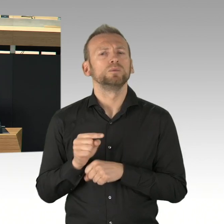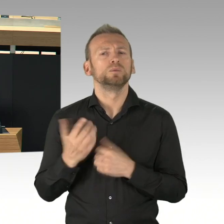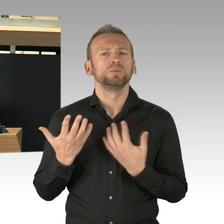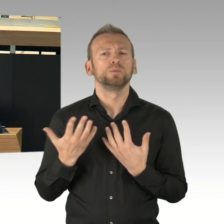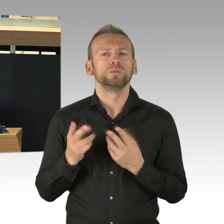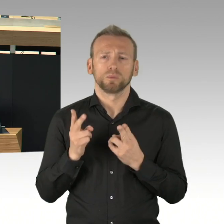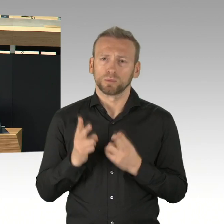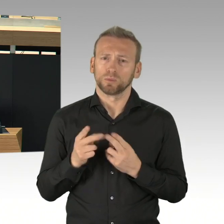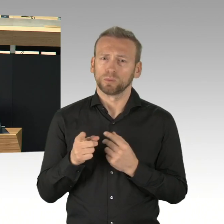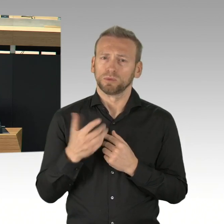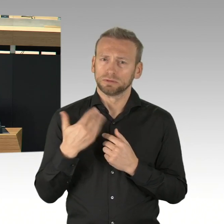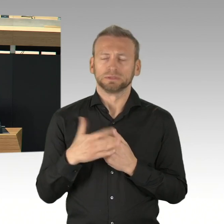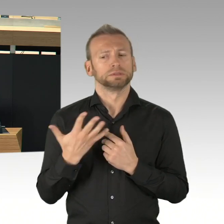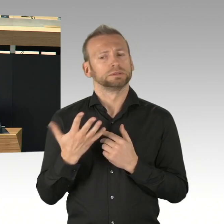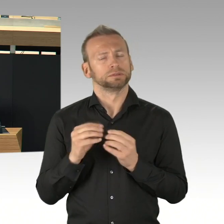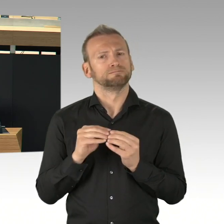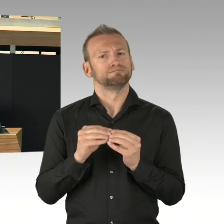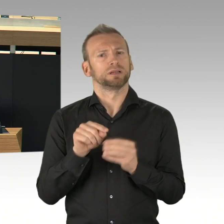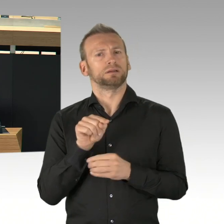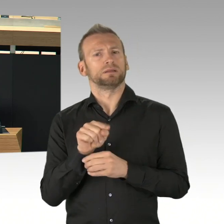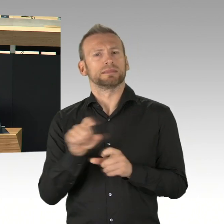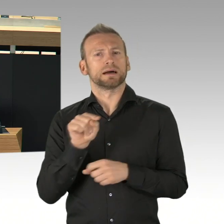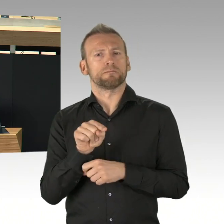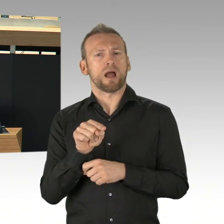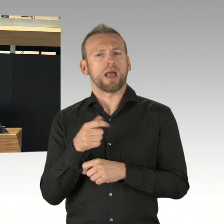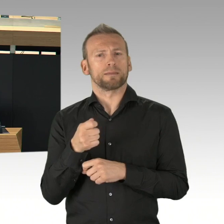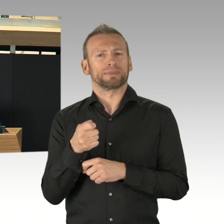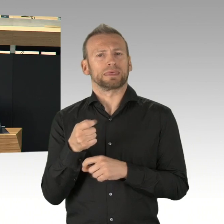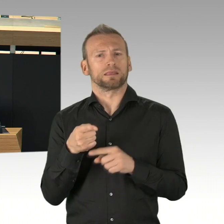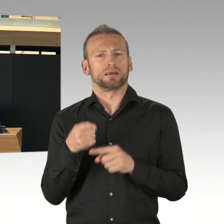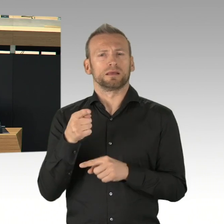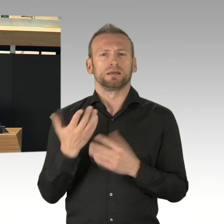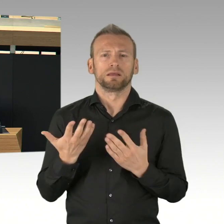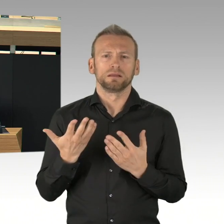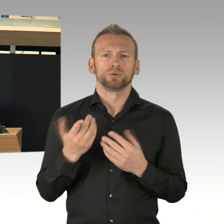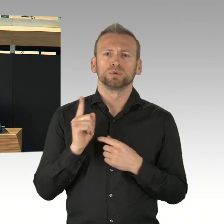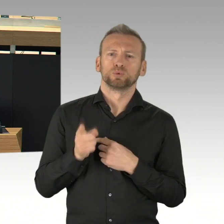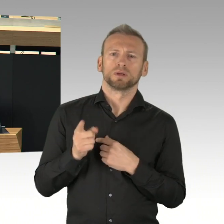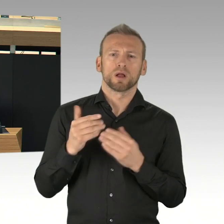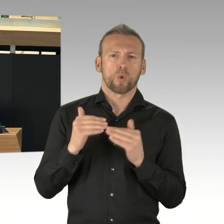dann darf ich mal einmal Ihre Rede zusammenfassen und Sie selbst zitieren.